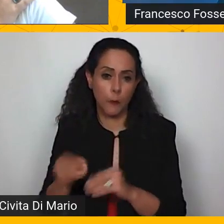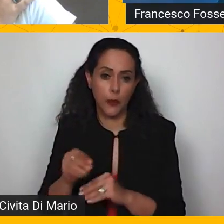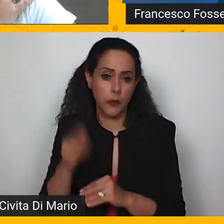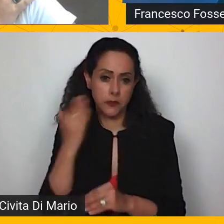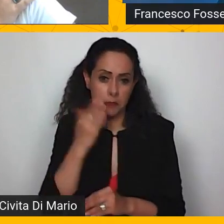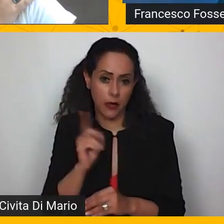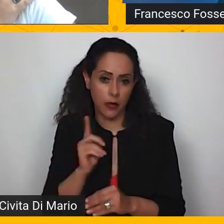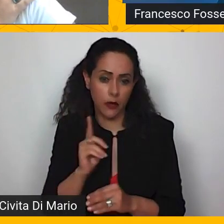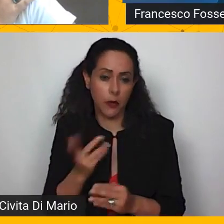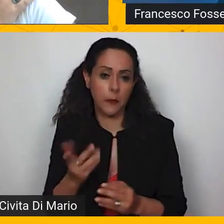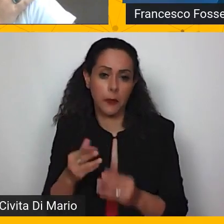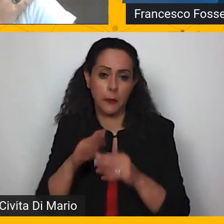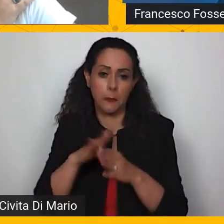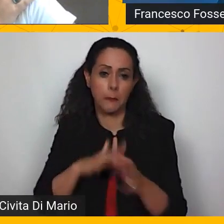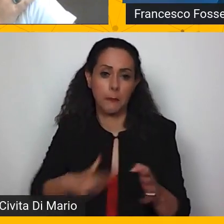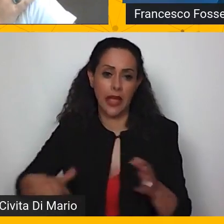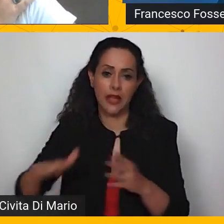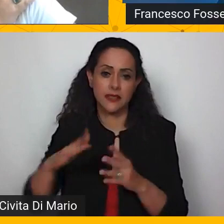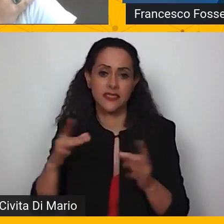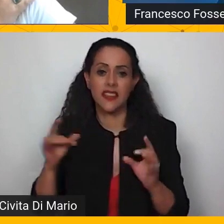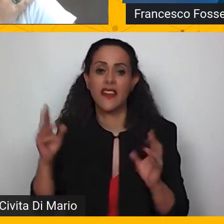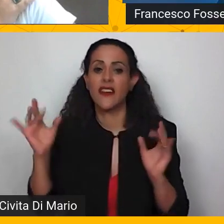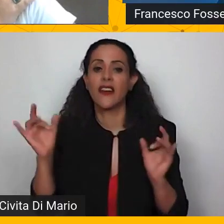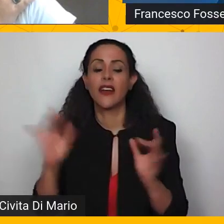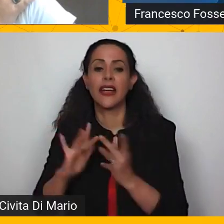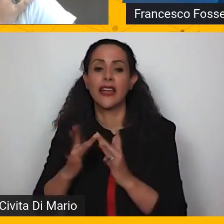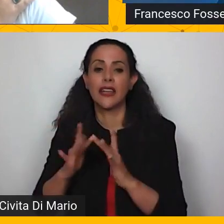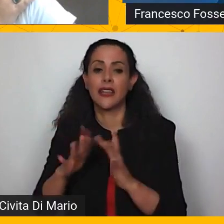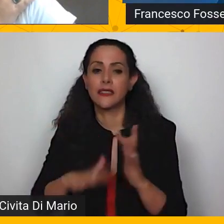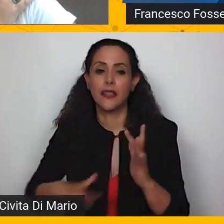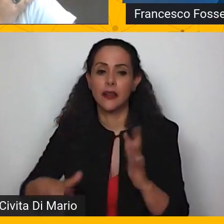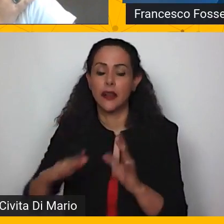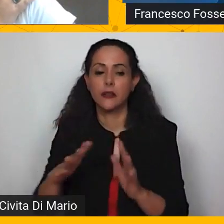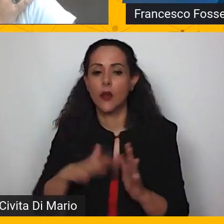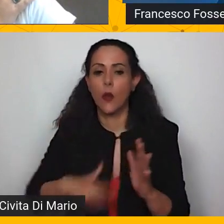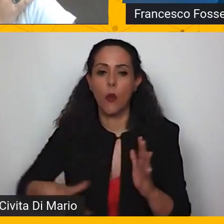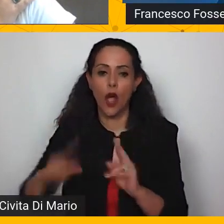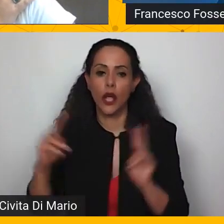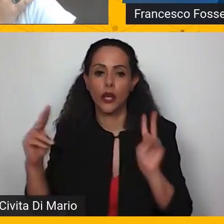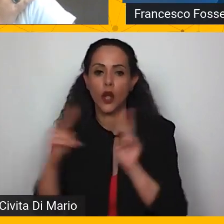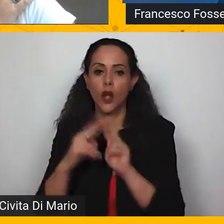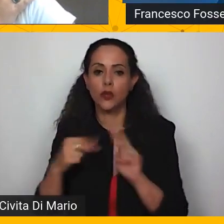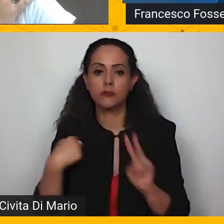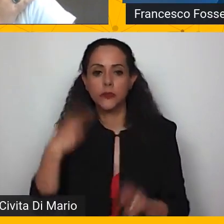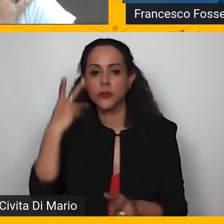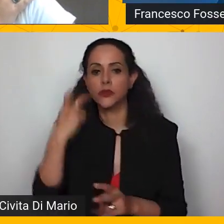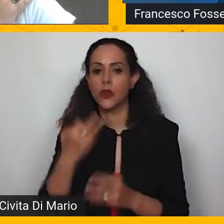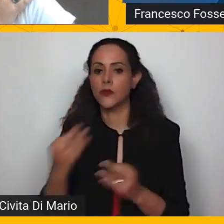perché come dicevo l'altra volta le piazze virtuali sono comunque dei luoghi d'incontro